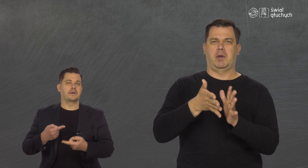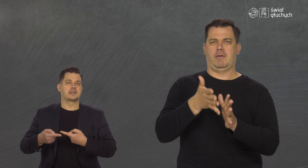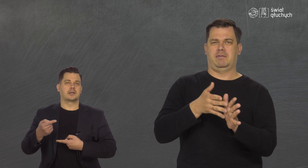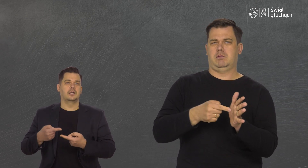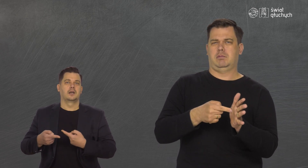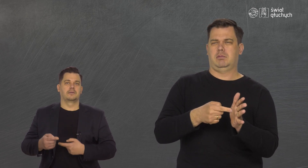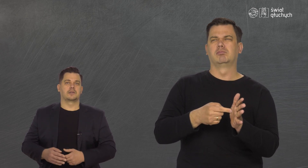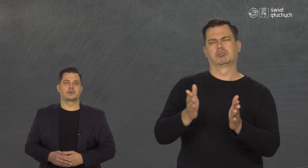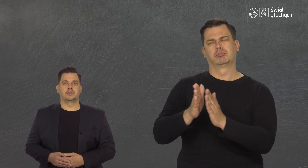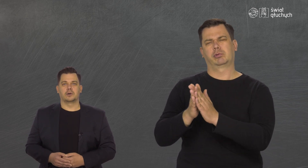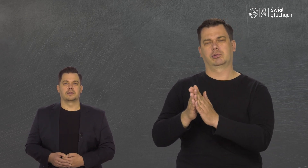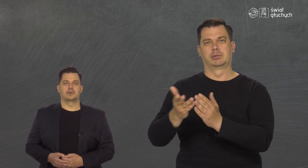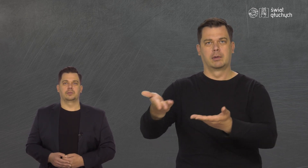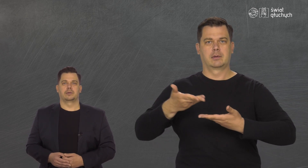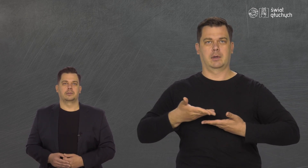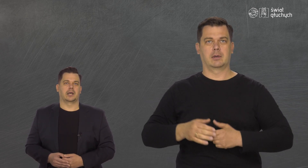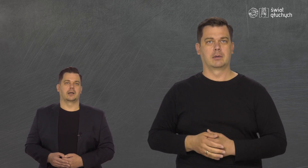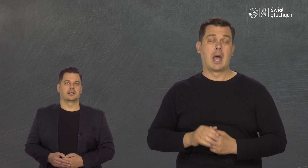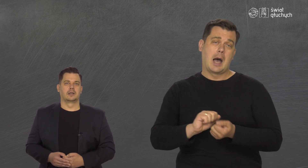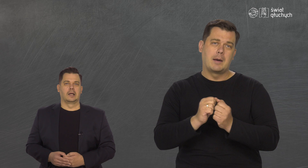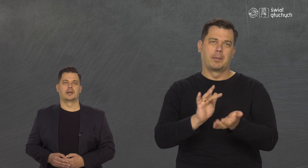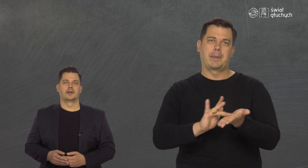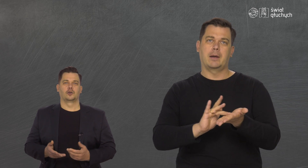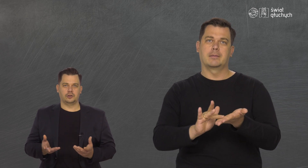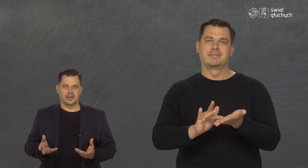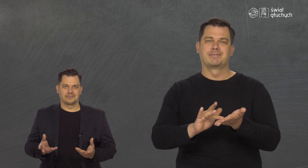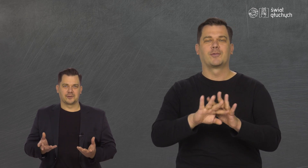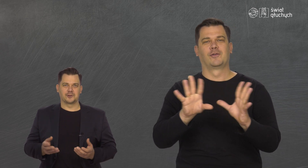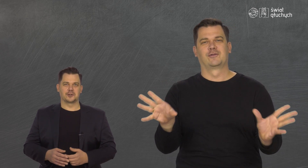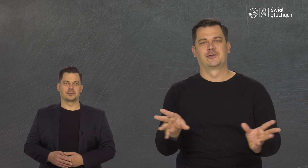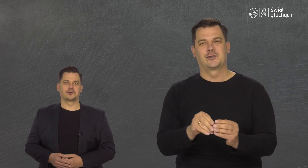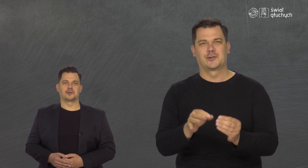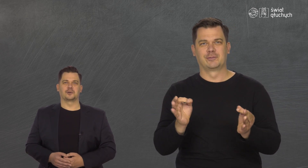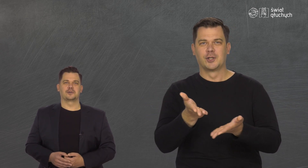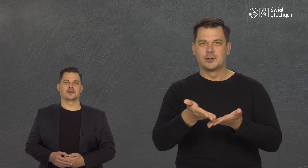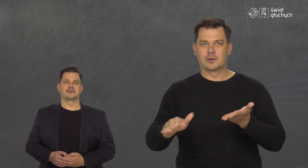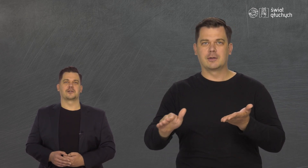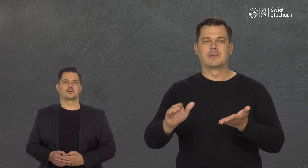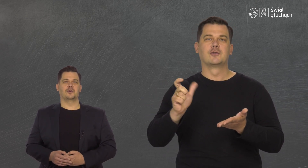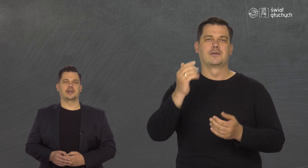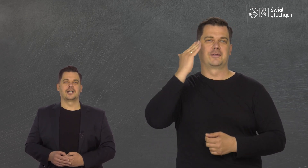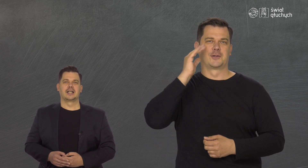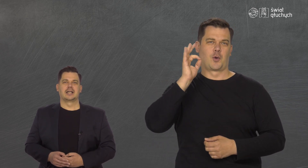o wersję w języku migowym lub alfabetem Braille’a. To tyle w dzisiejszym odcinku „Co Ty wiesz o głuchych?”.